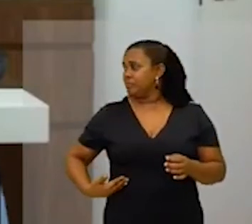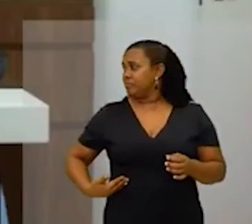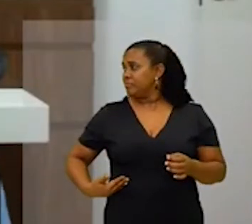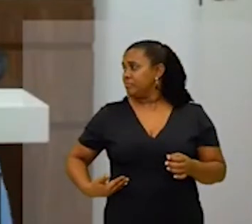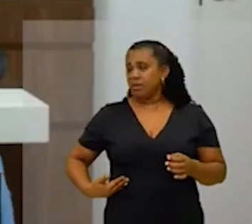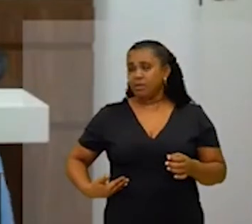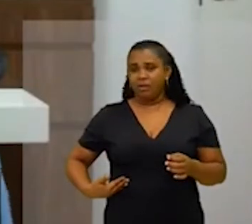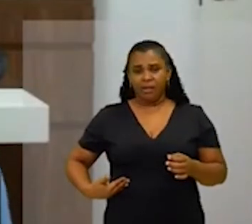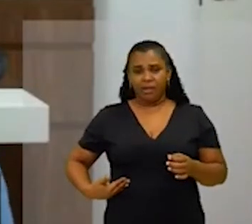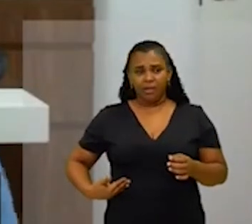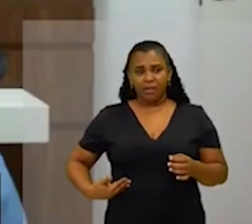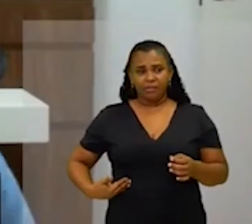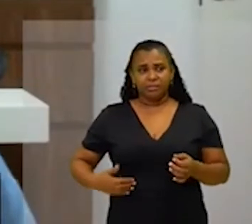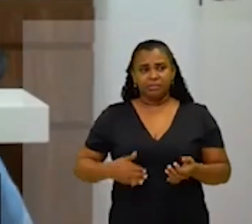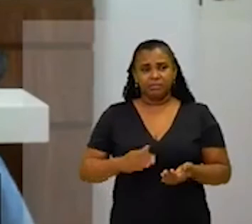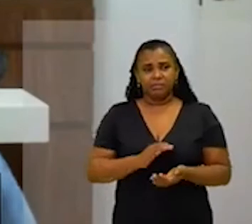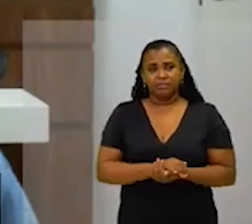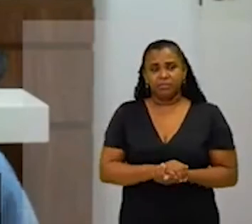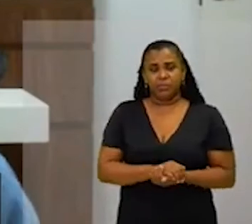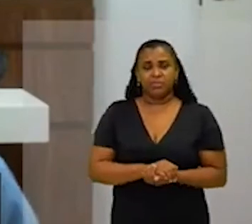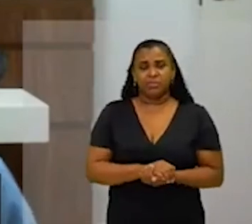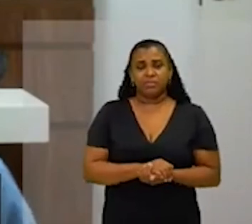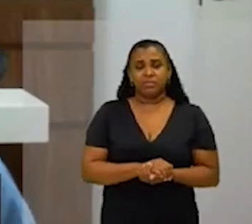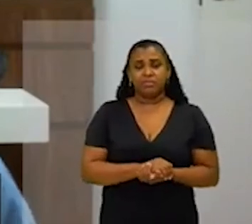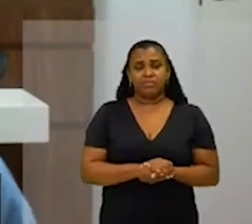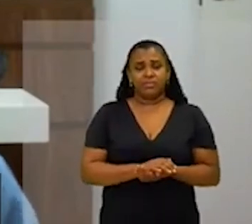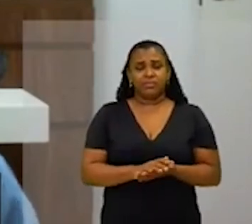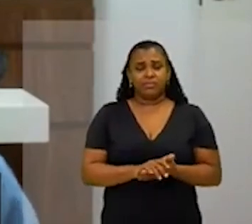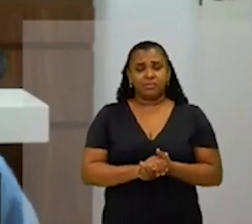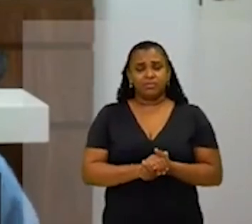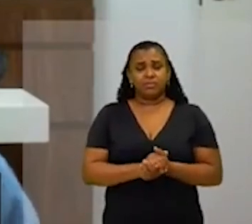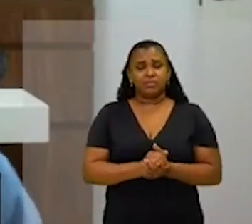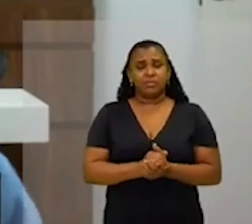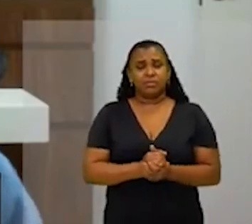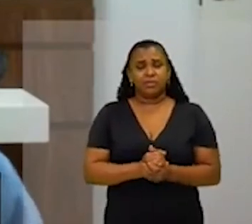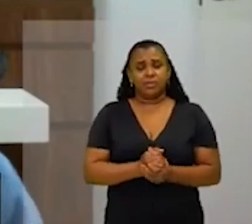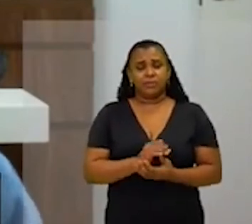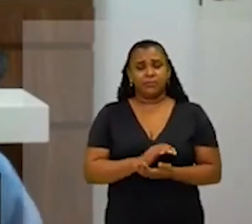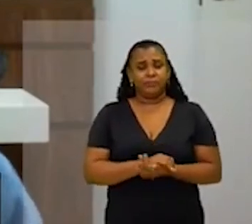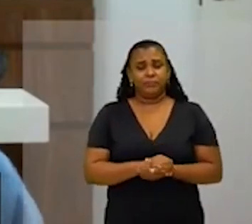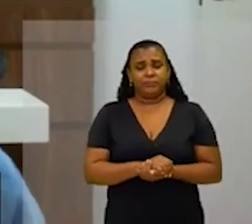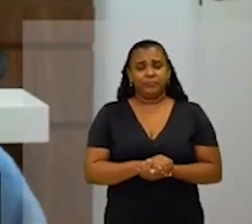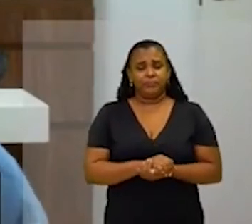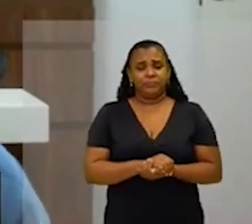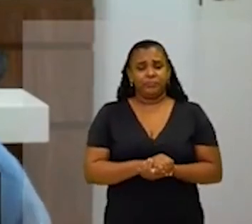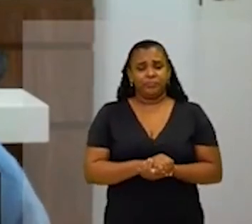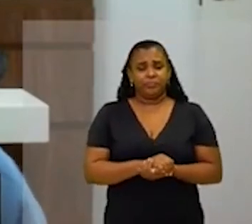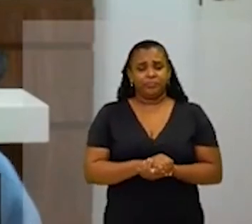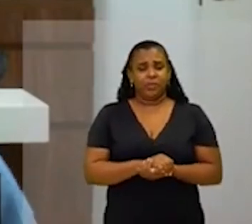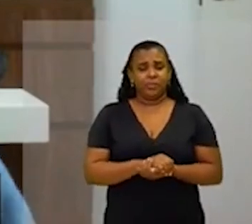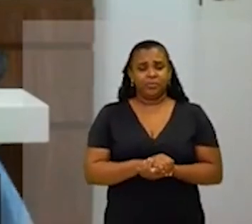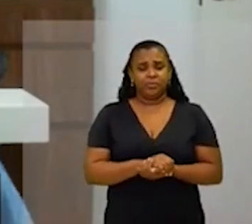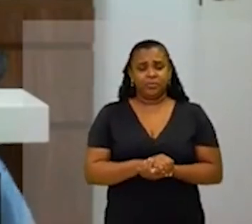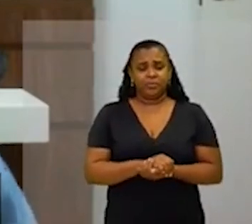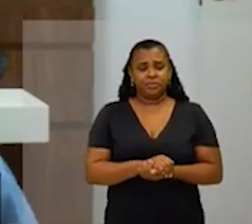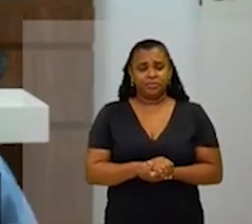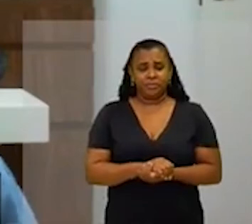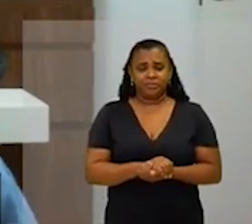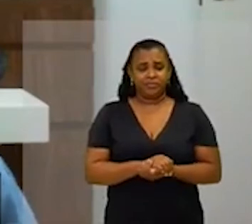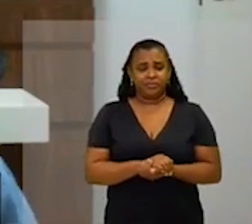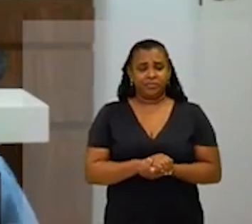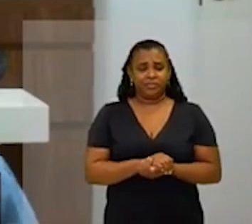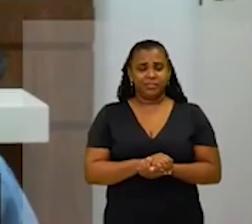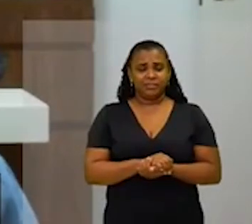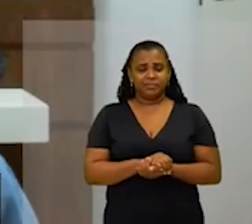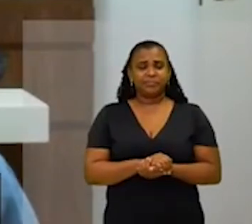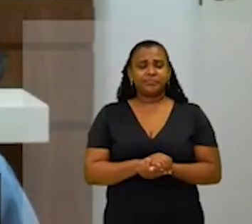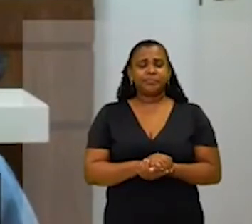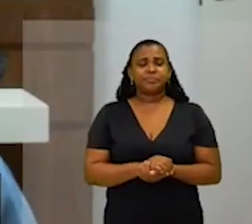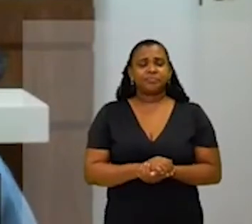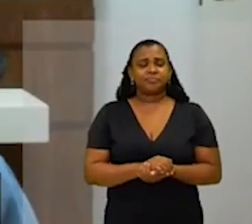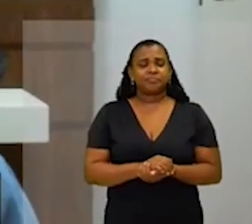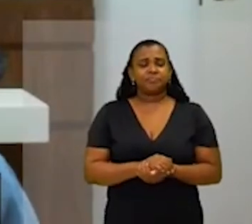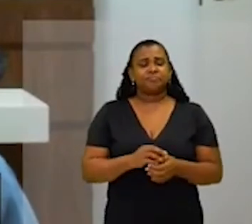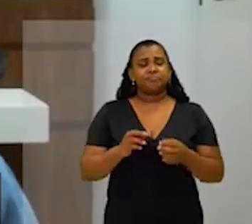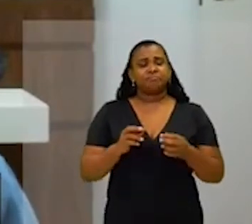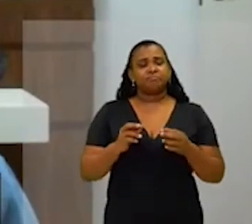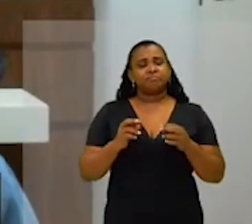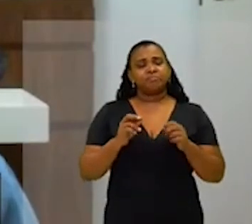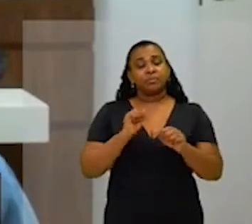substituindo preciso substituindo essa perda de receita Cerrado pela criação dos Fundos públicos